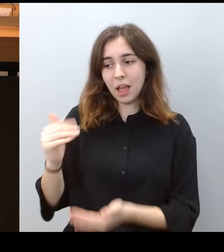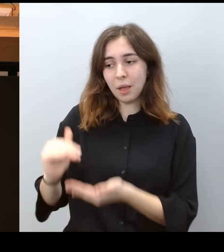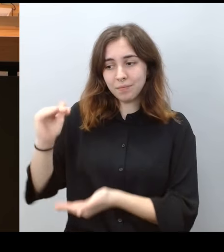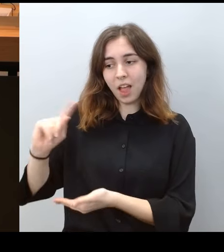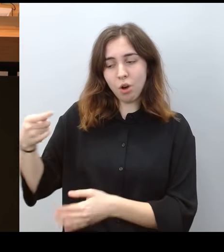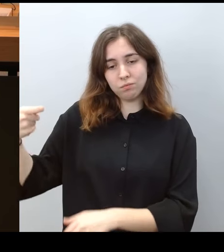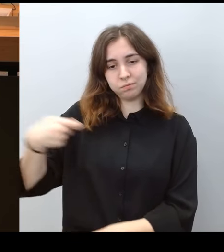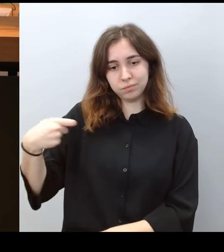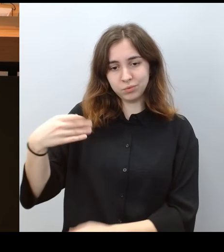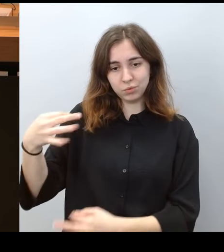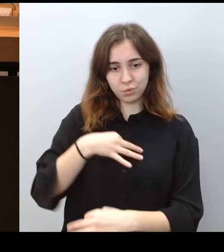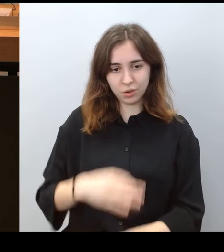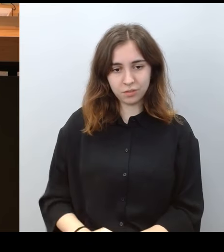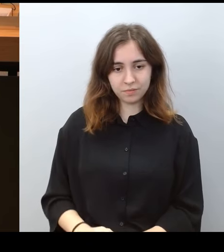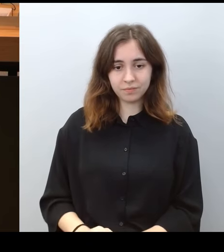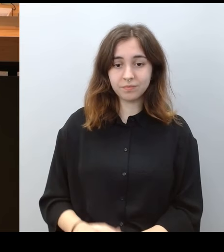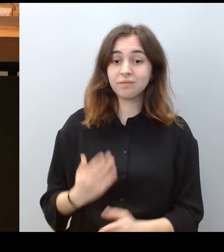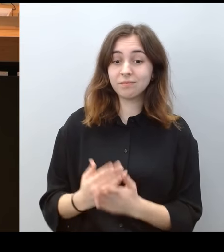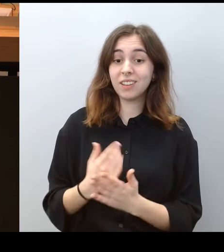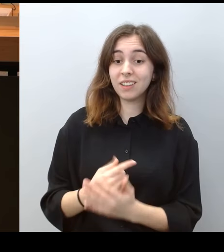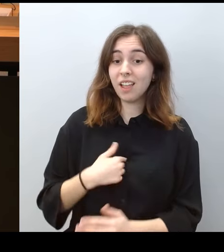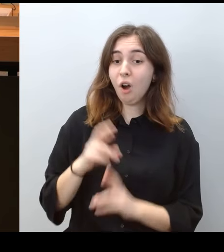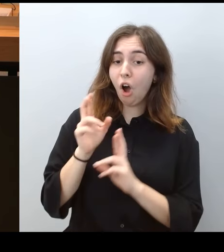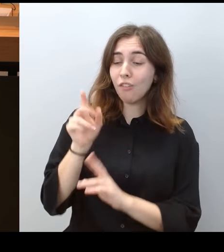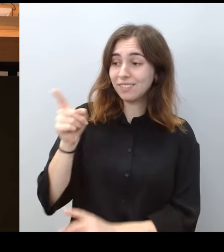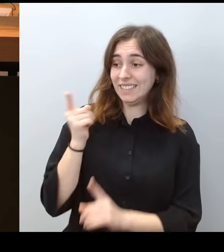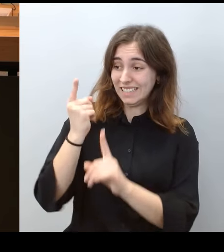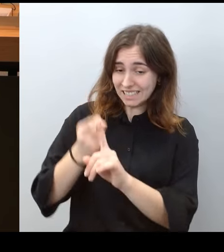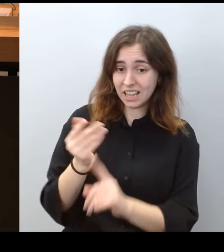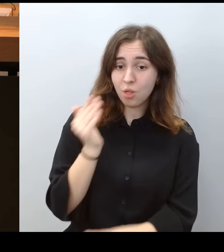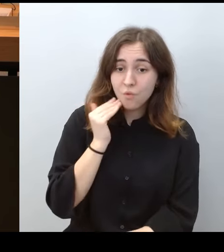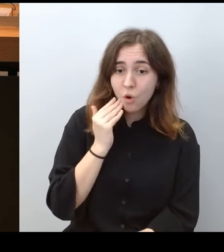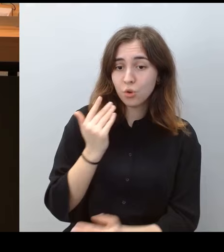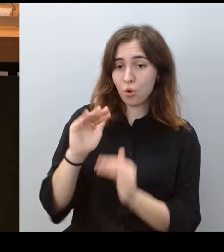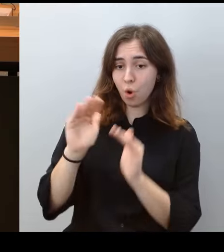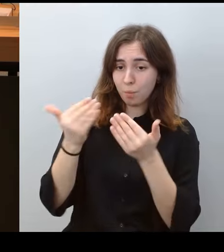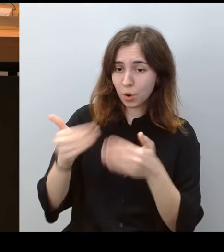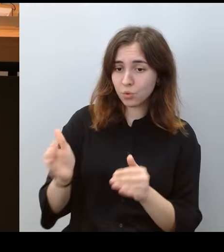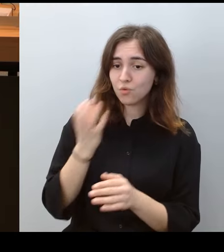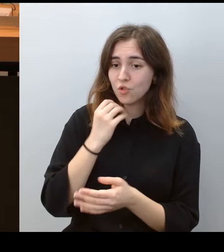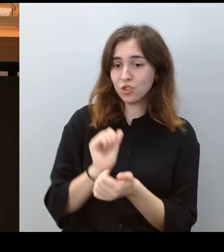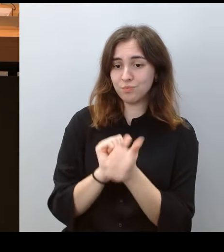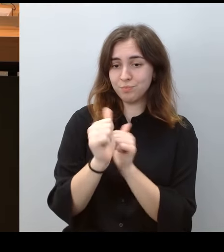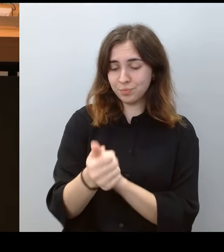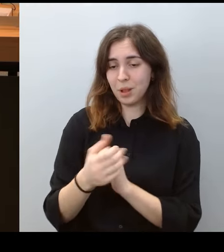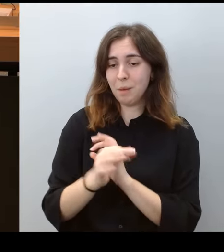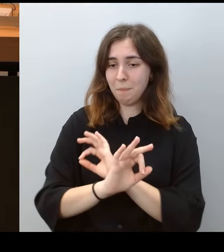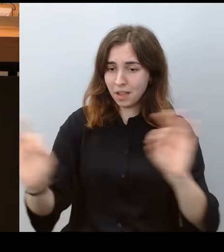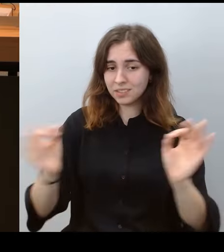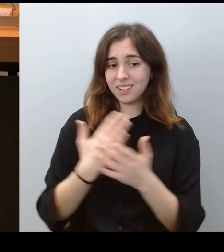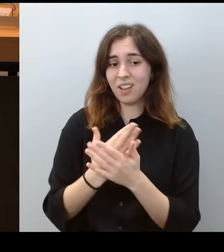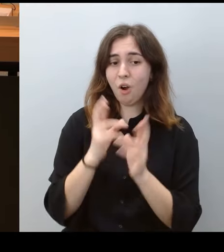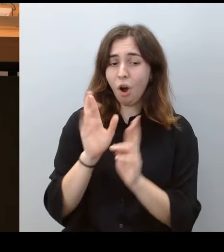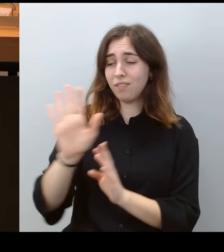das Ziel, Wohnungs und Obdachlosigkeit zu überwinden, wirklich ein politisches Anliegen ist. Und daran werden wir Sie als Fraktion auch messen.